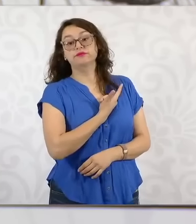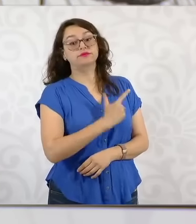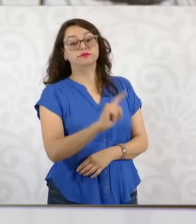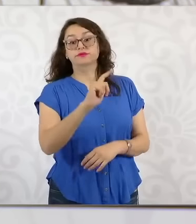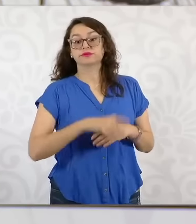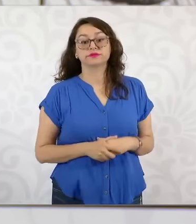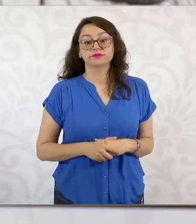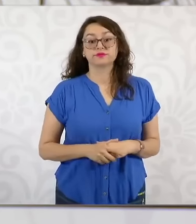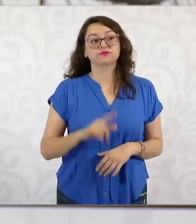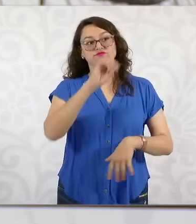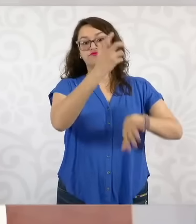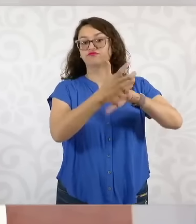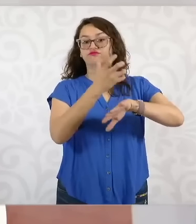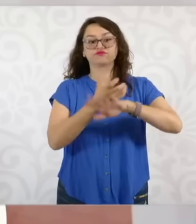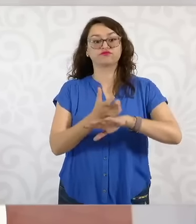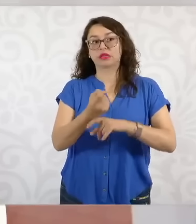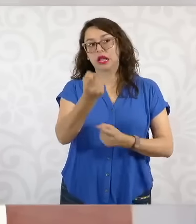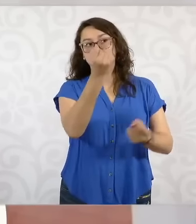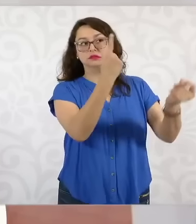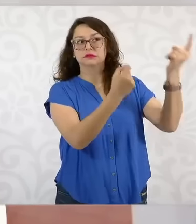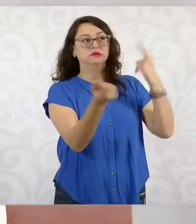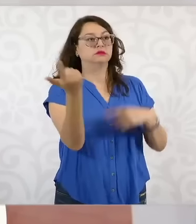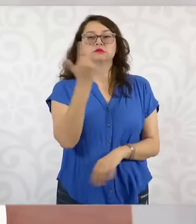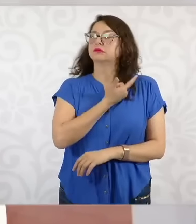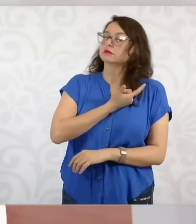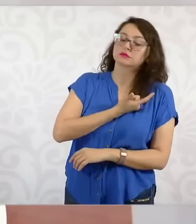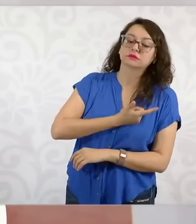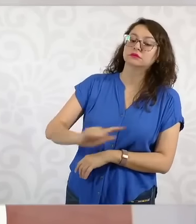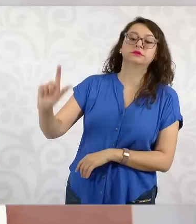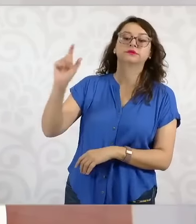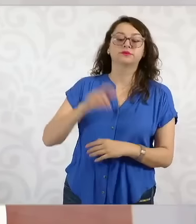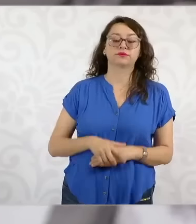sectores de Estados Unidos. Algunos sectores,